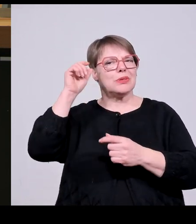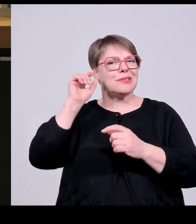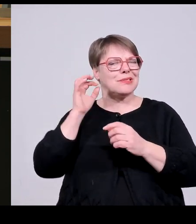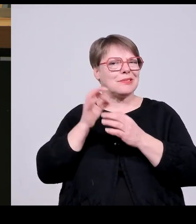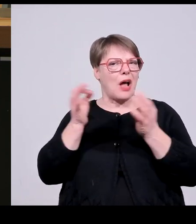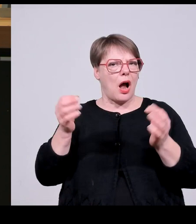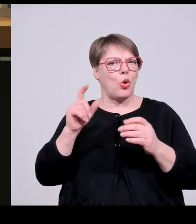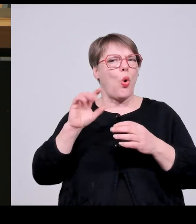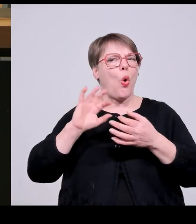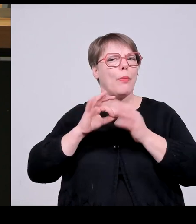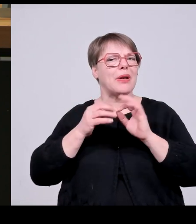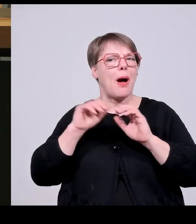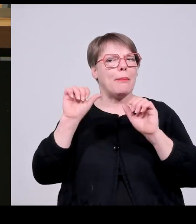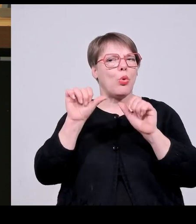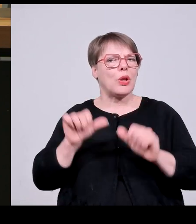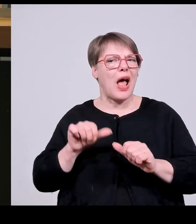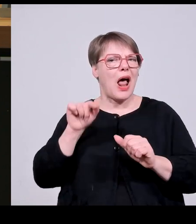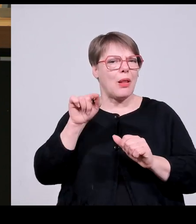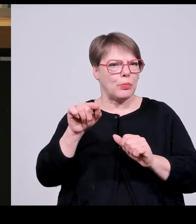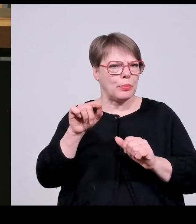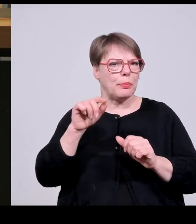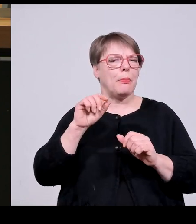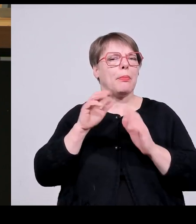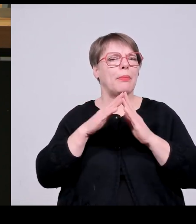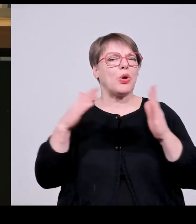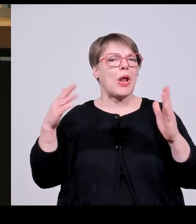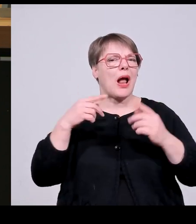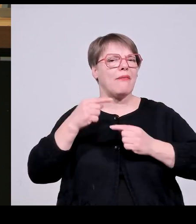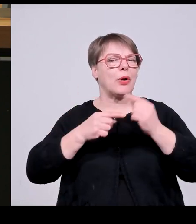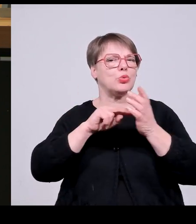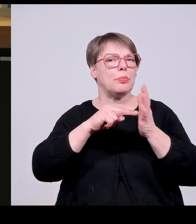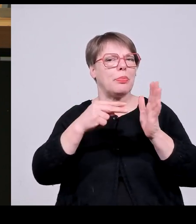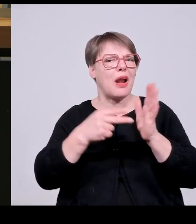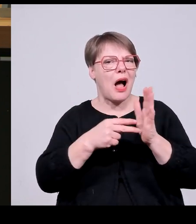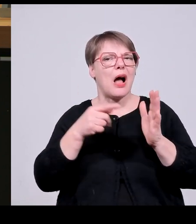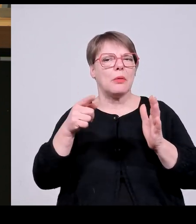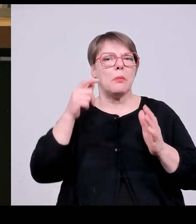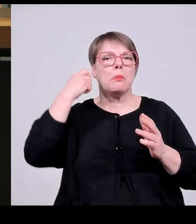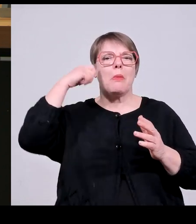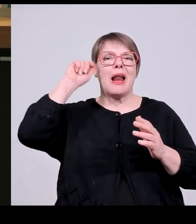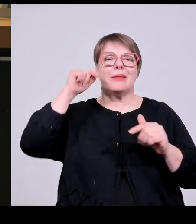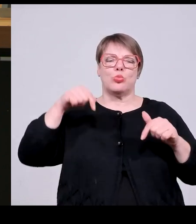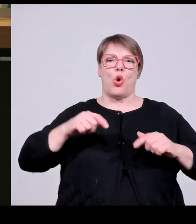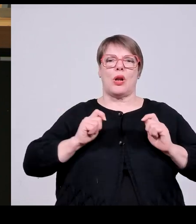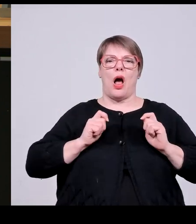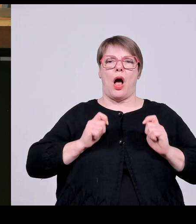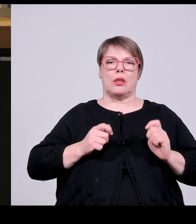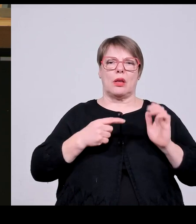gemeinsamen Lernens zu verbessen und die kulturelle Bildung im ganzen Stadtgebiet auszubauen.